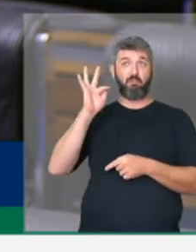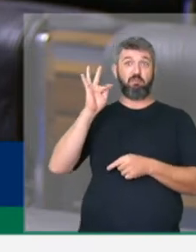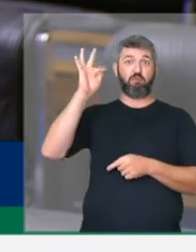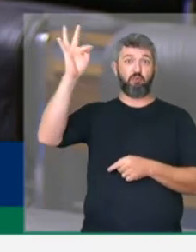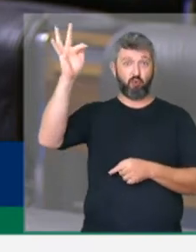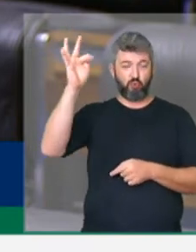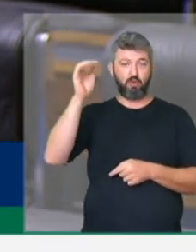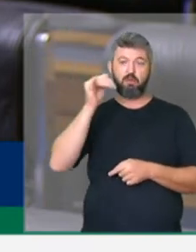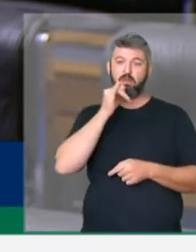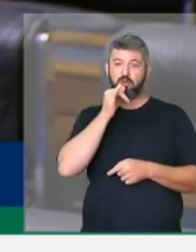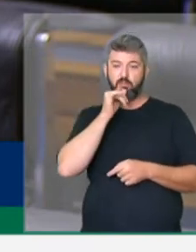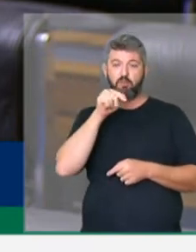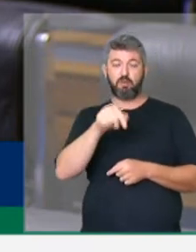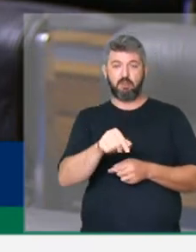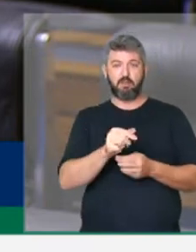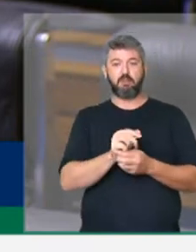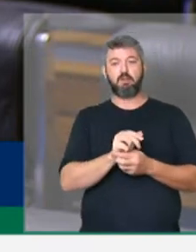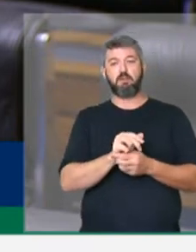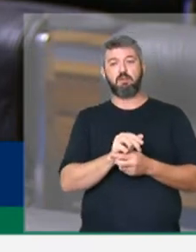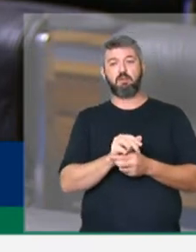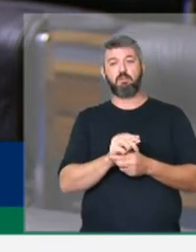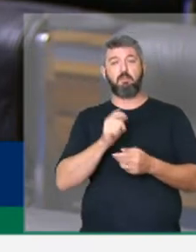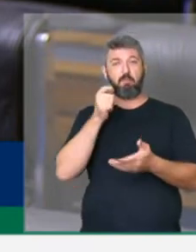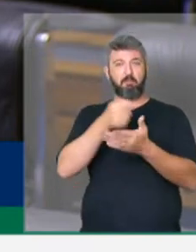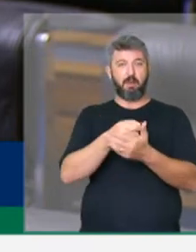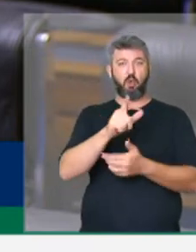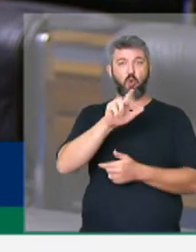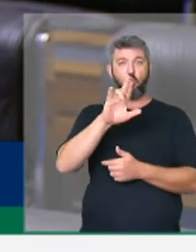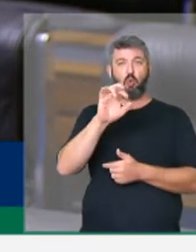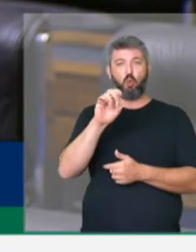EMPRESAS FICARAM INADIMPLENTES-- [INTERRUPÇÃO NO ÁUDIO] NÃO CONSEGUIRAM RESGATAR SUAS DPEANTI RIMOS.